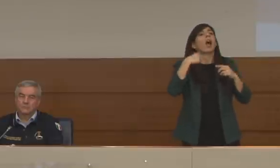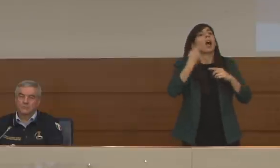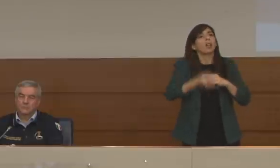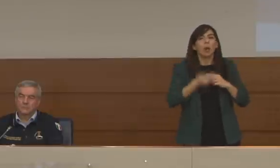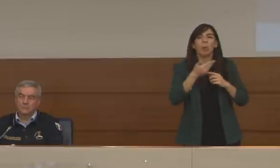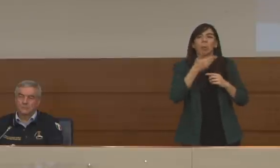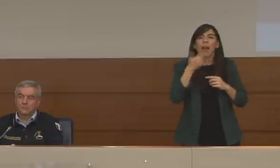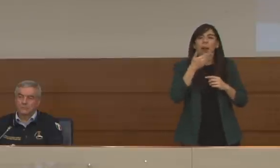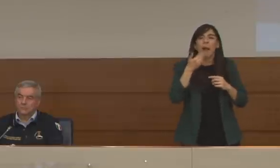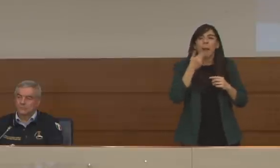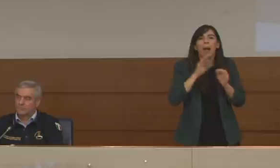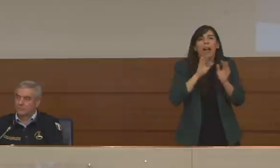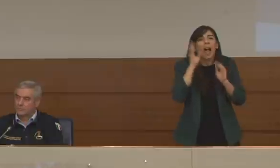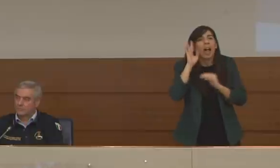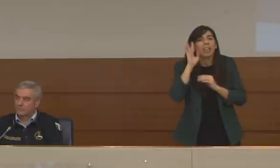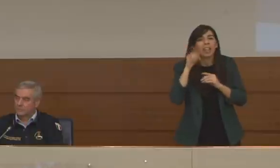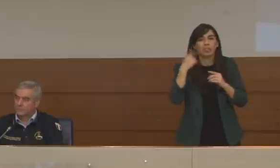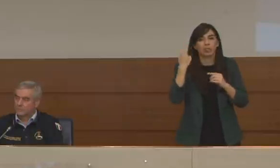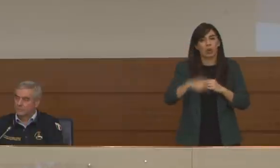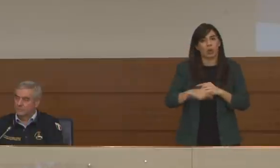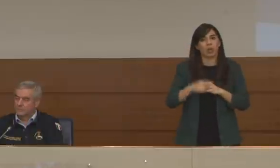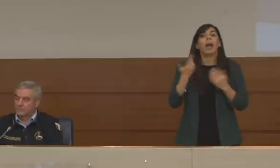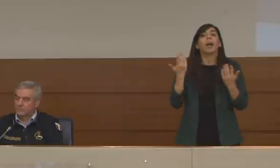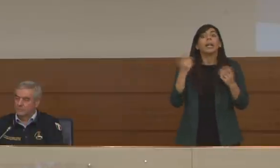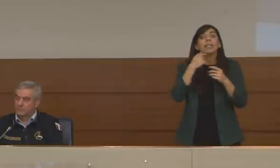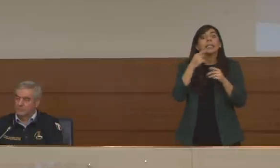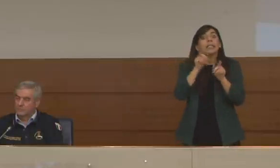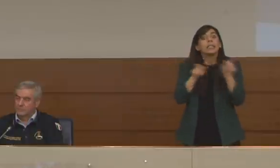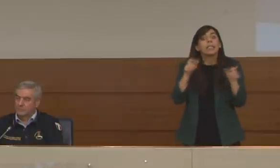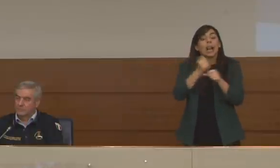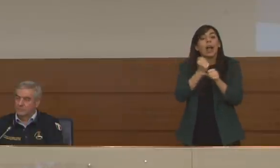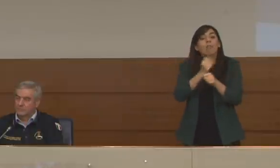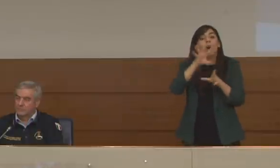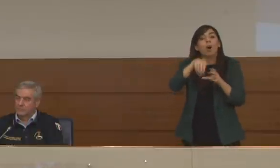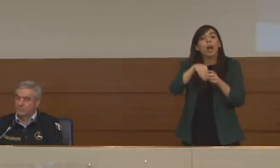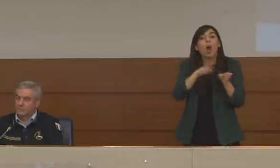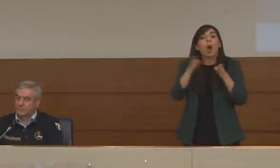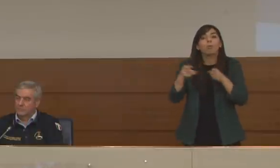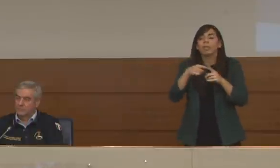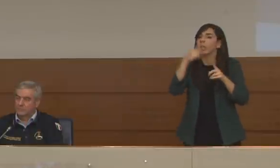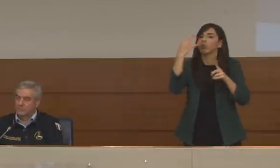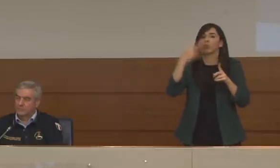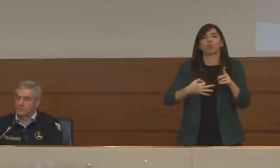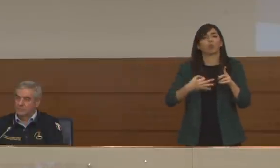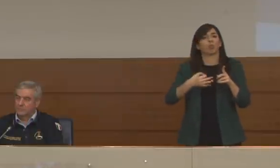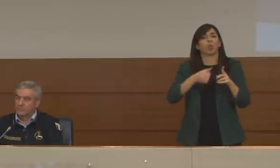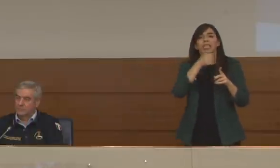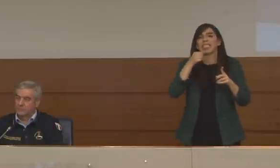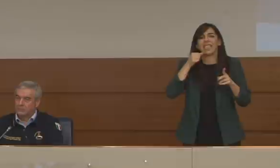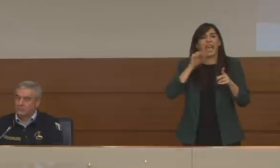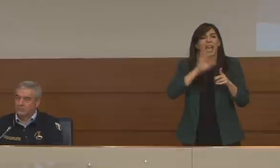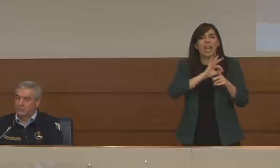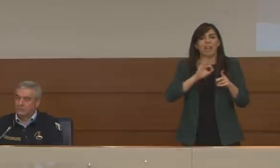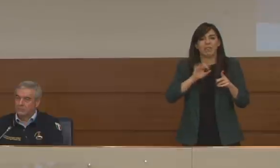sanitari è uno strumento di difesa giusto e indispensabile. Per chi vive,